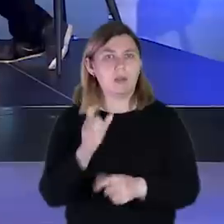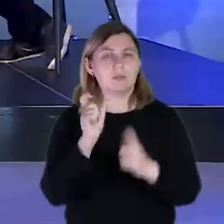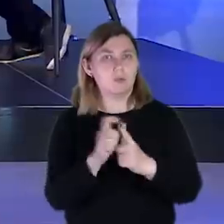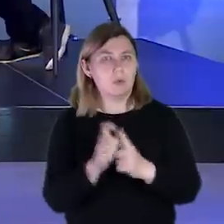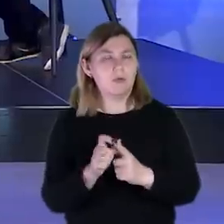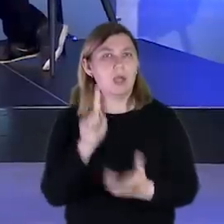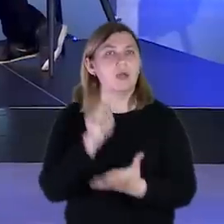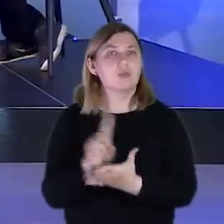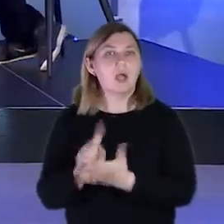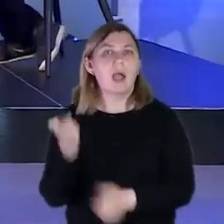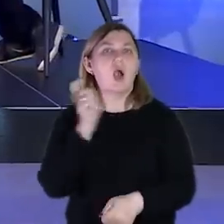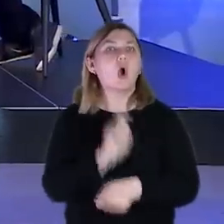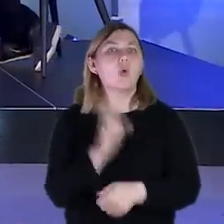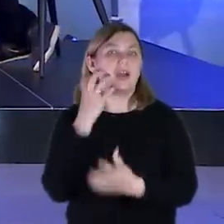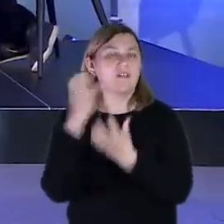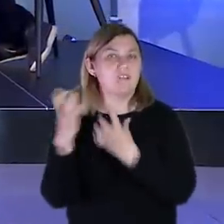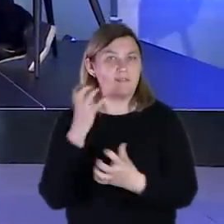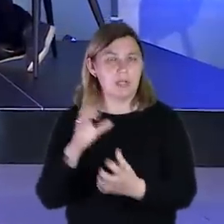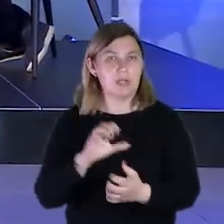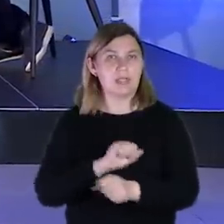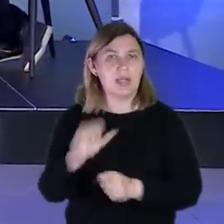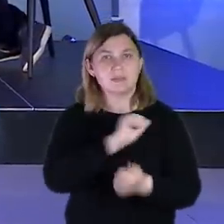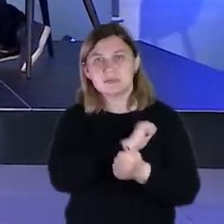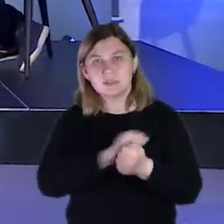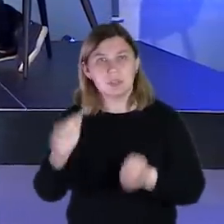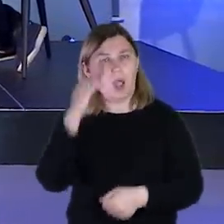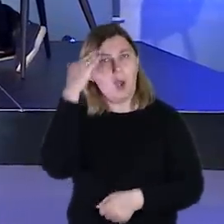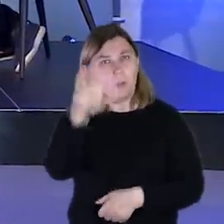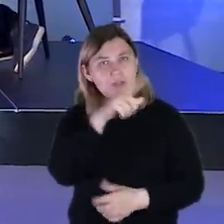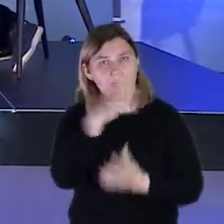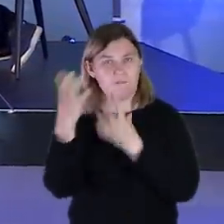że sukcesem dla kontrwywiadu jest unicestwienie agenta obcego wywiadu na zasadzie jego